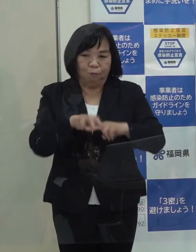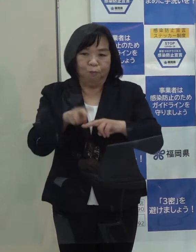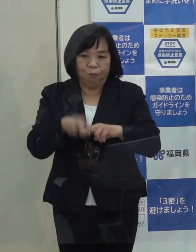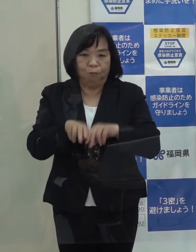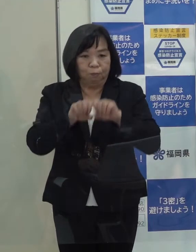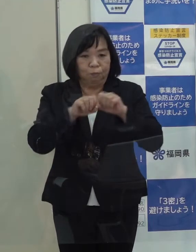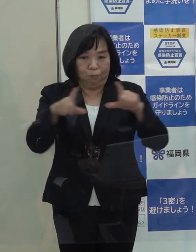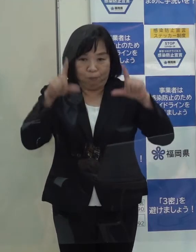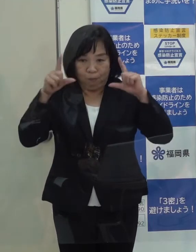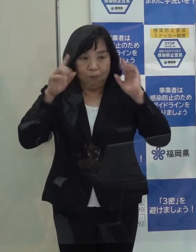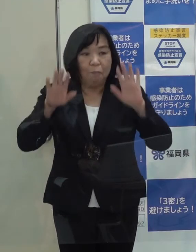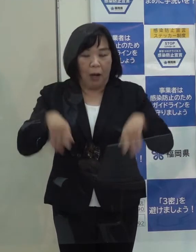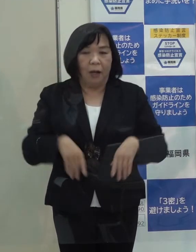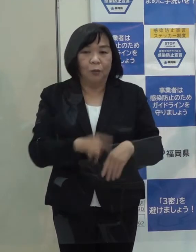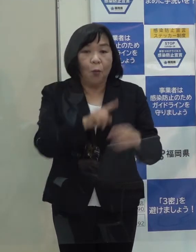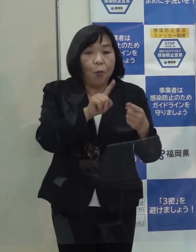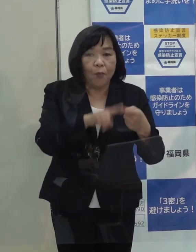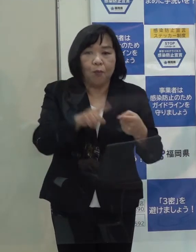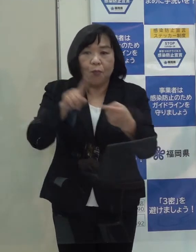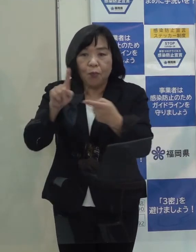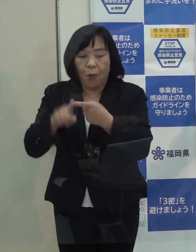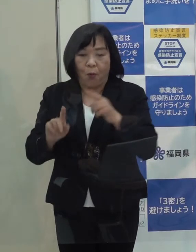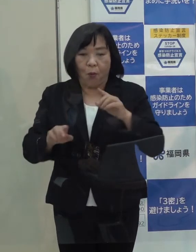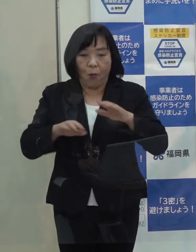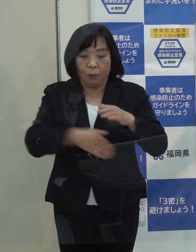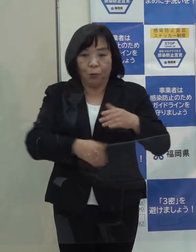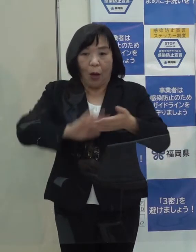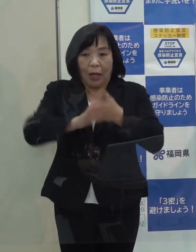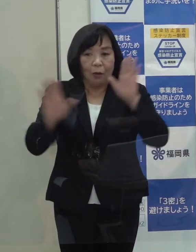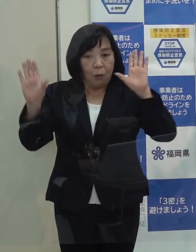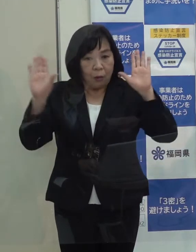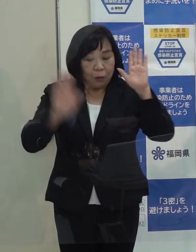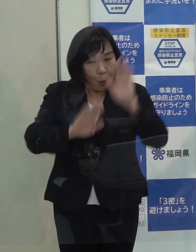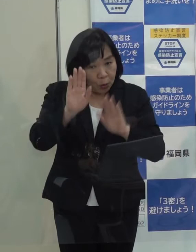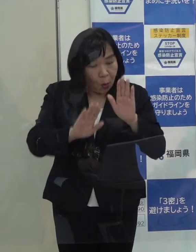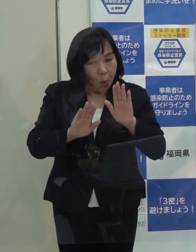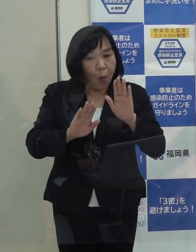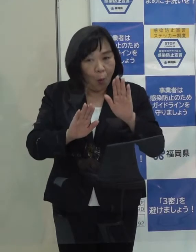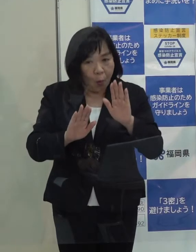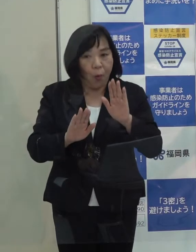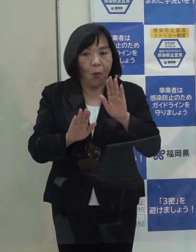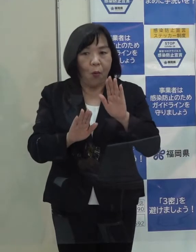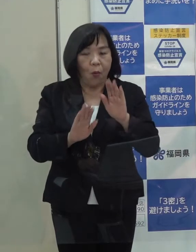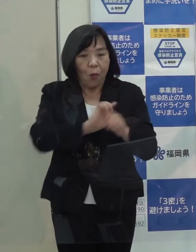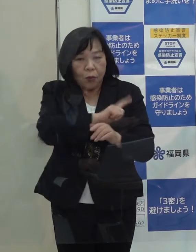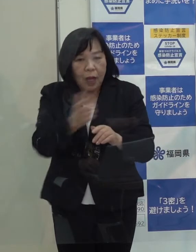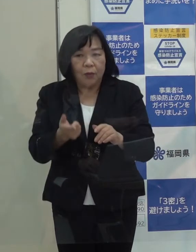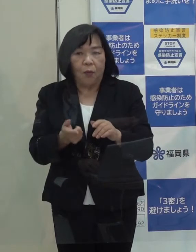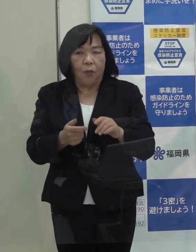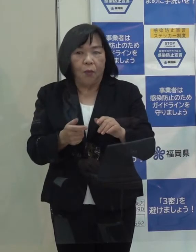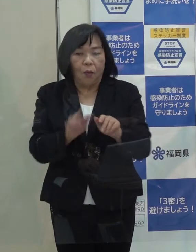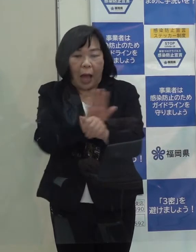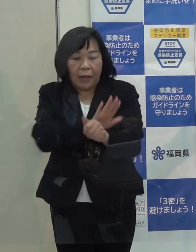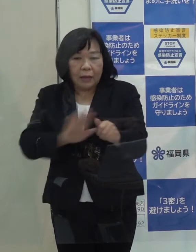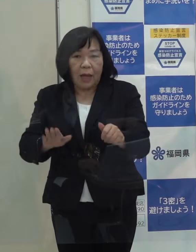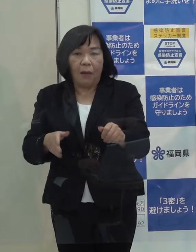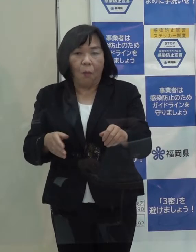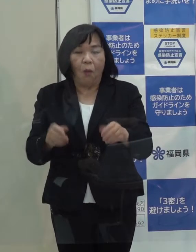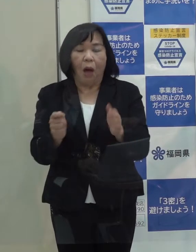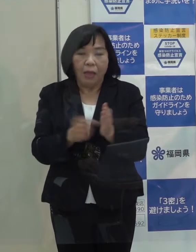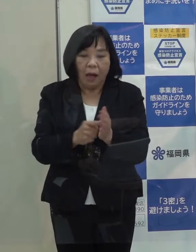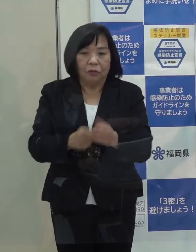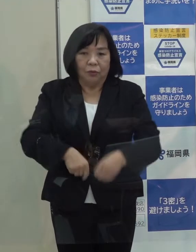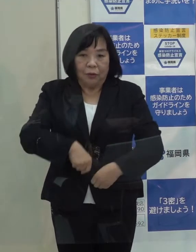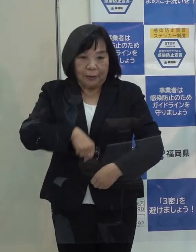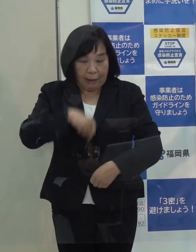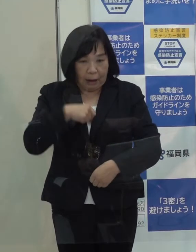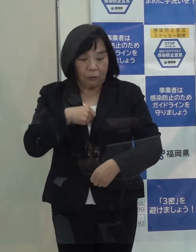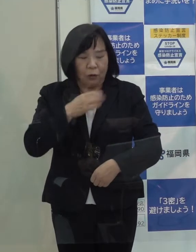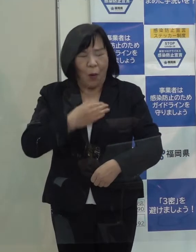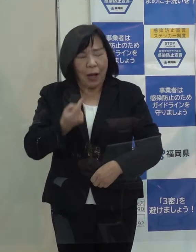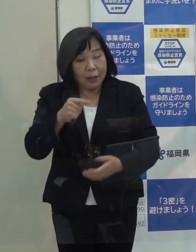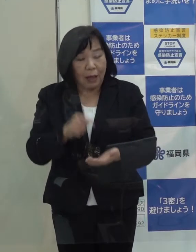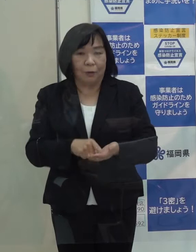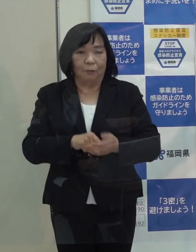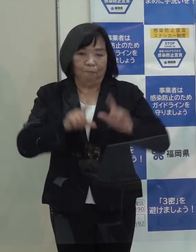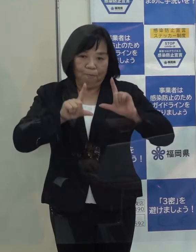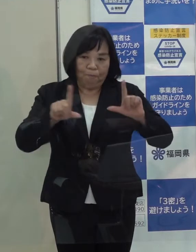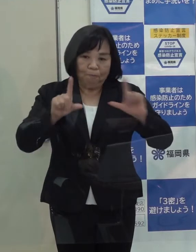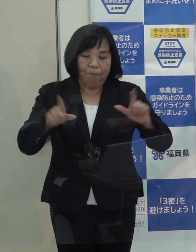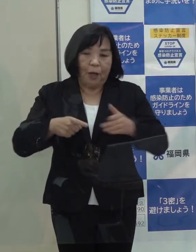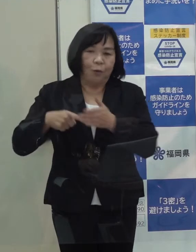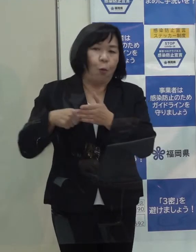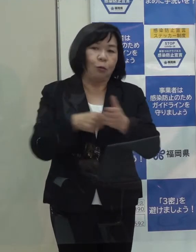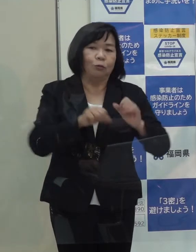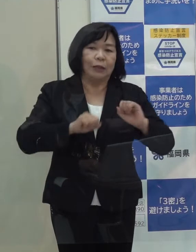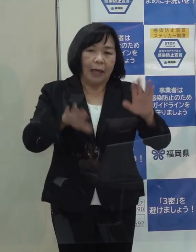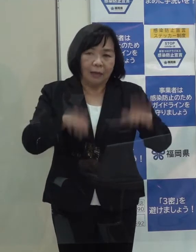その時々の本県の状況や政策の背景について早く 正確に 分かりやすく伝えるよう努力してきたつもりです